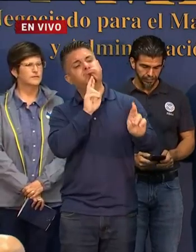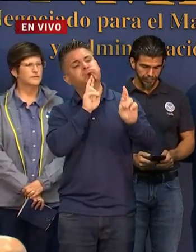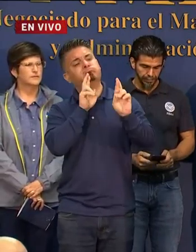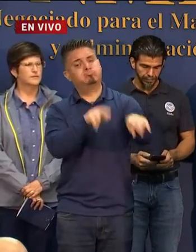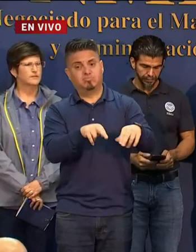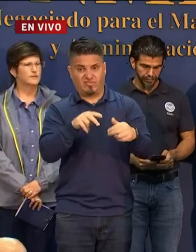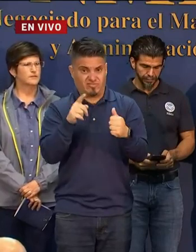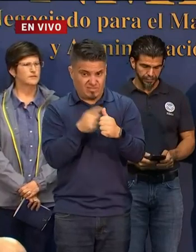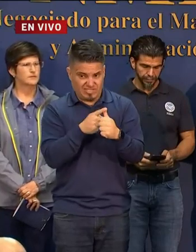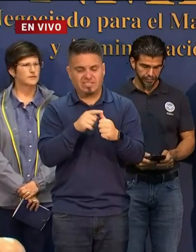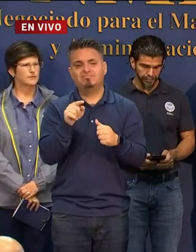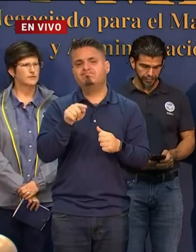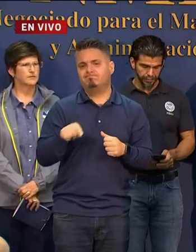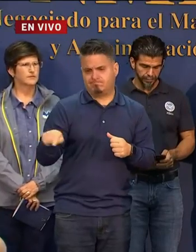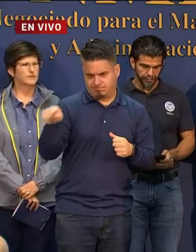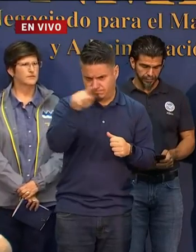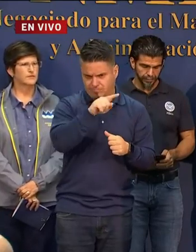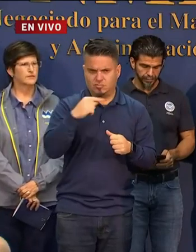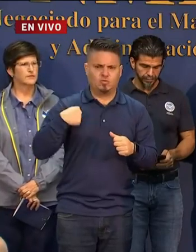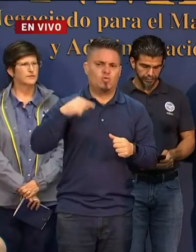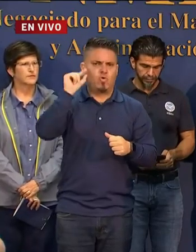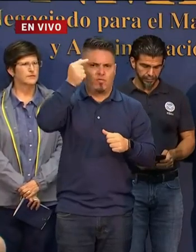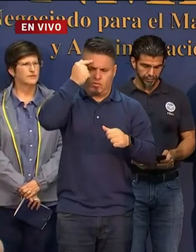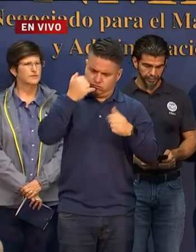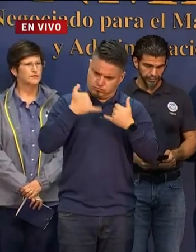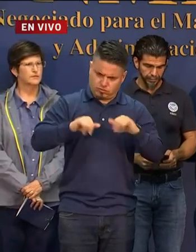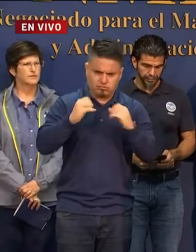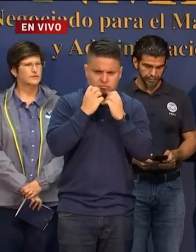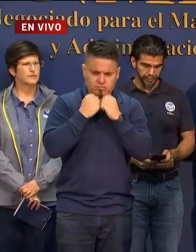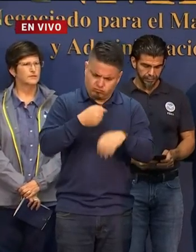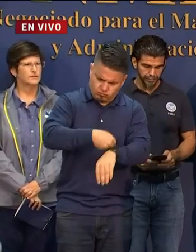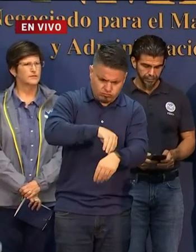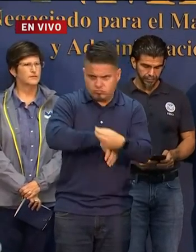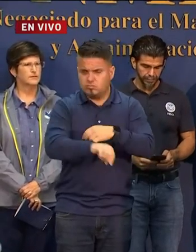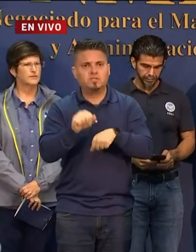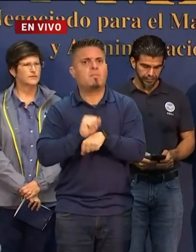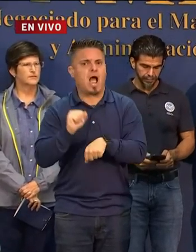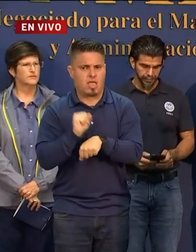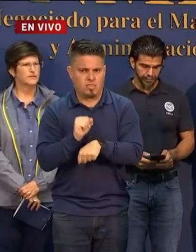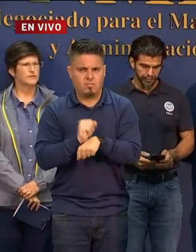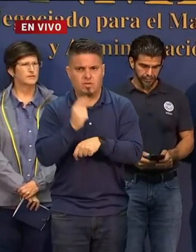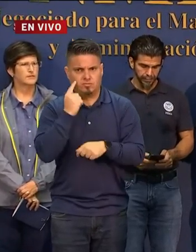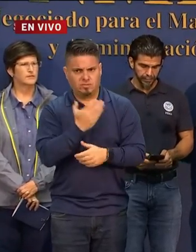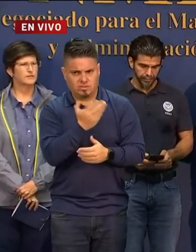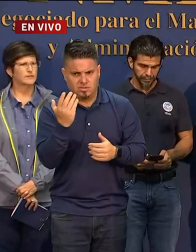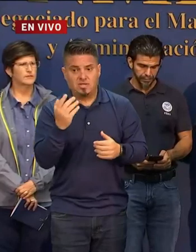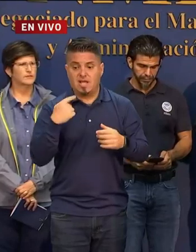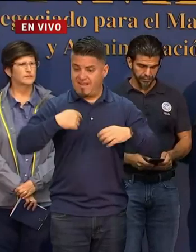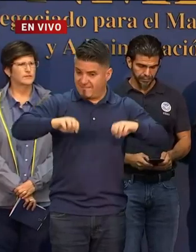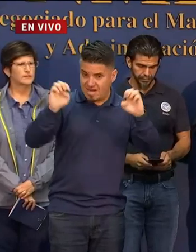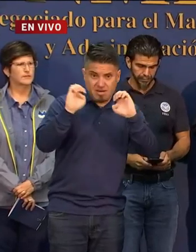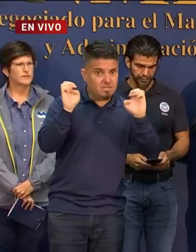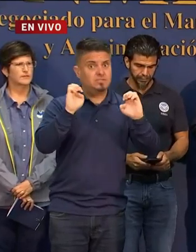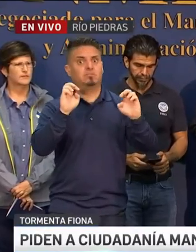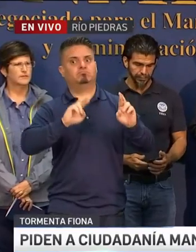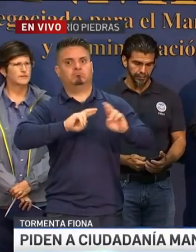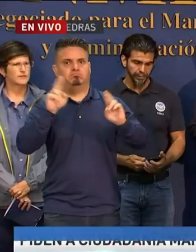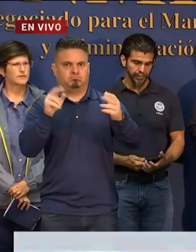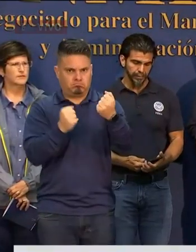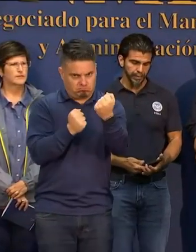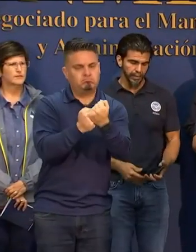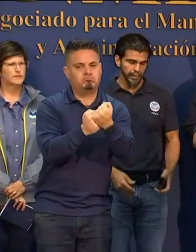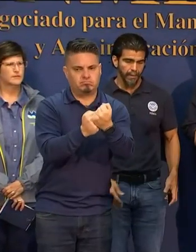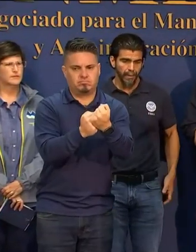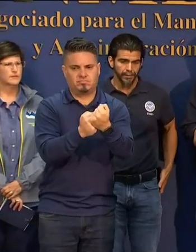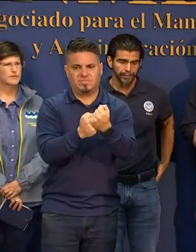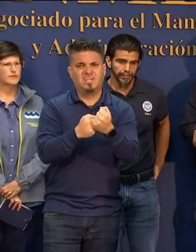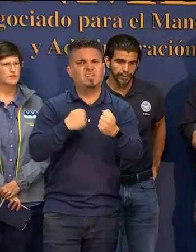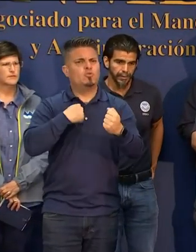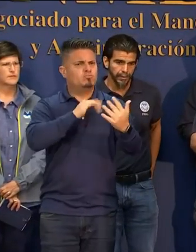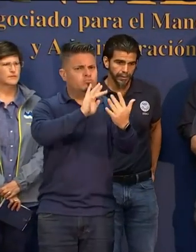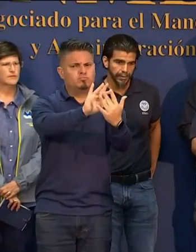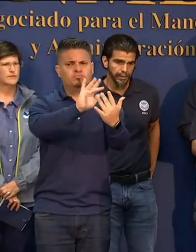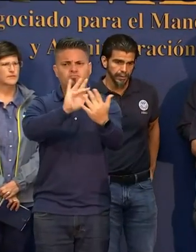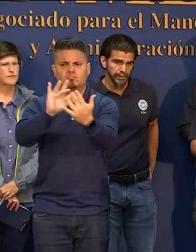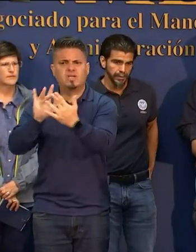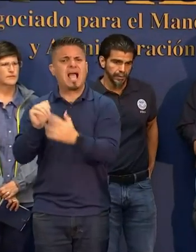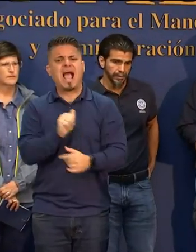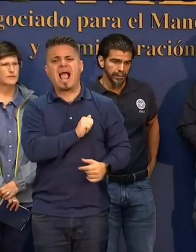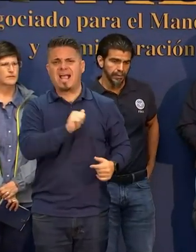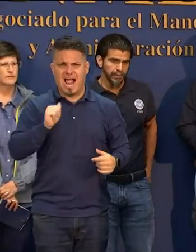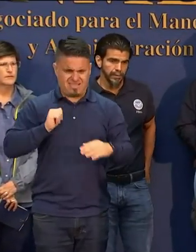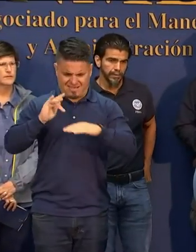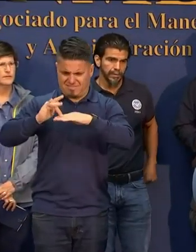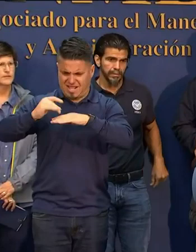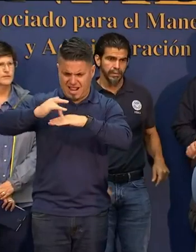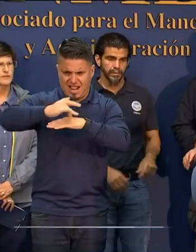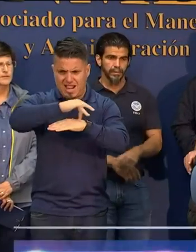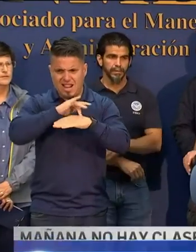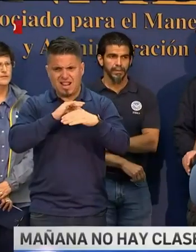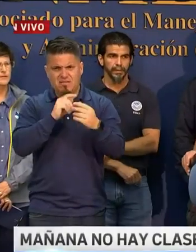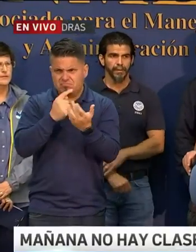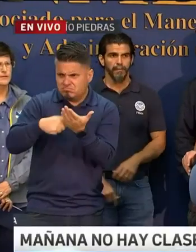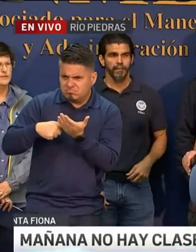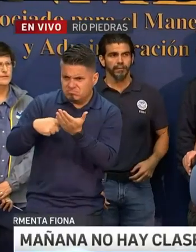AQUELLOS EN QUE RINDEN REALES O